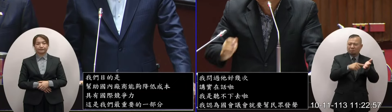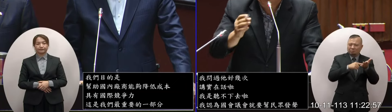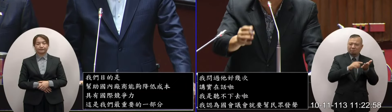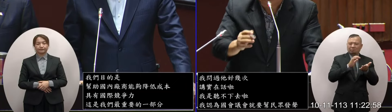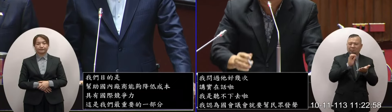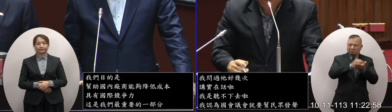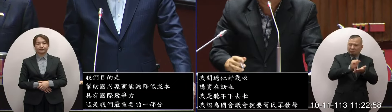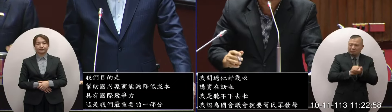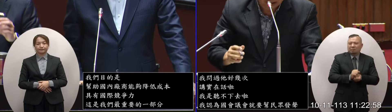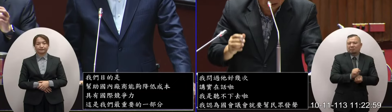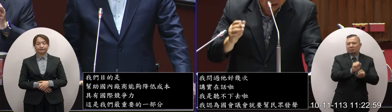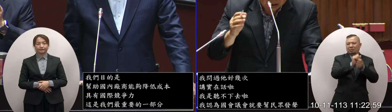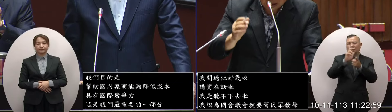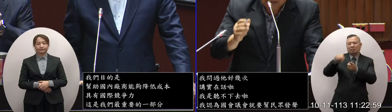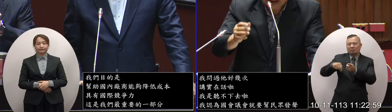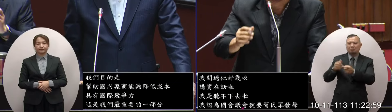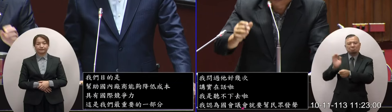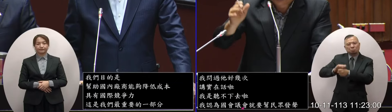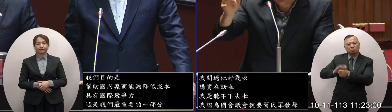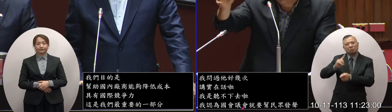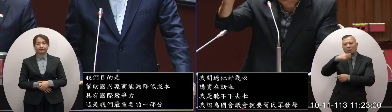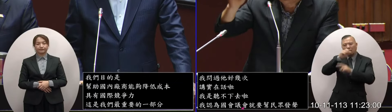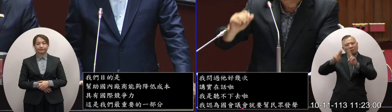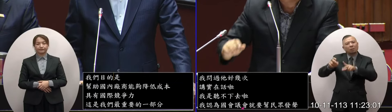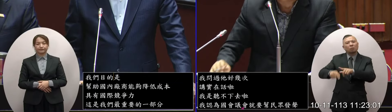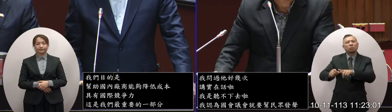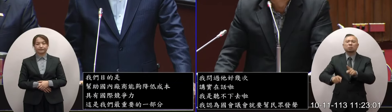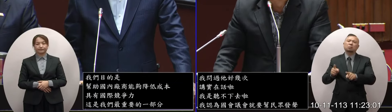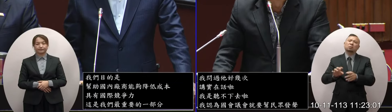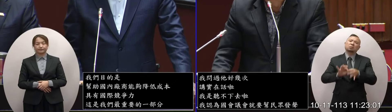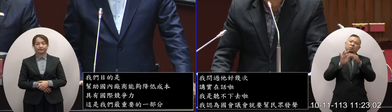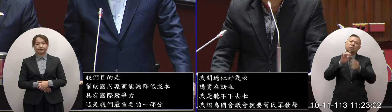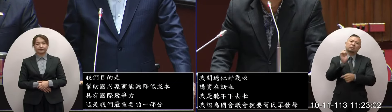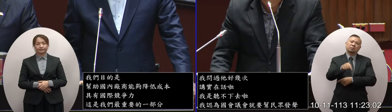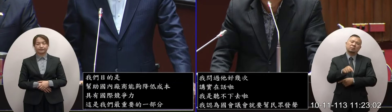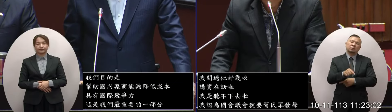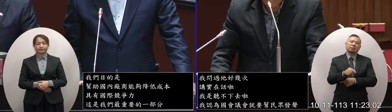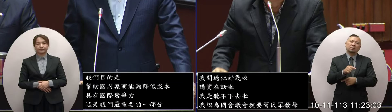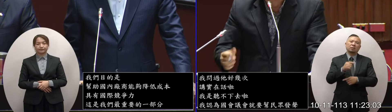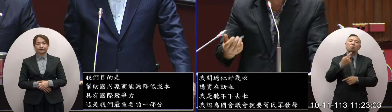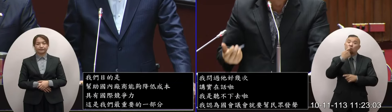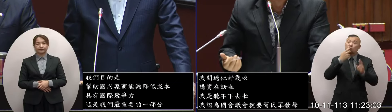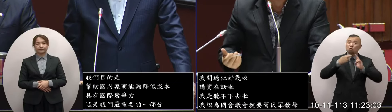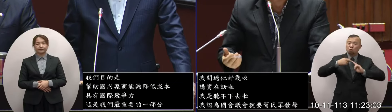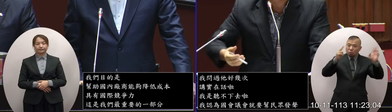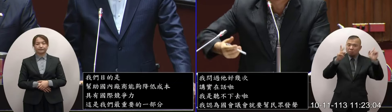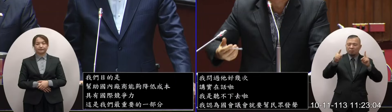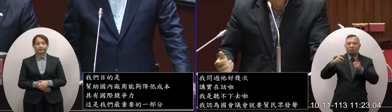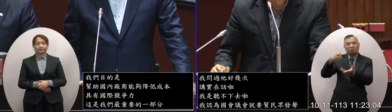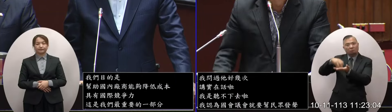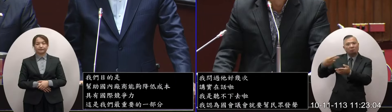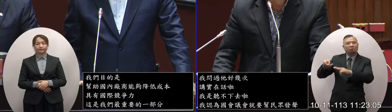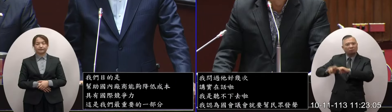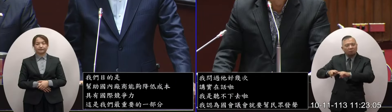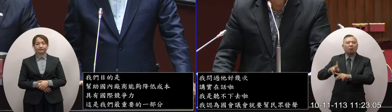因為你匯合 你變成說要綠能 綠能又跟不上而且價格又那麼高